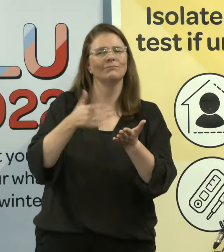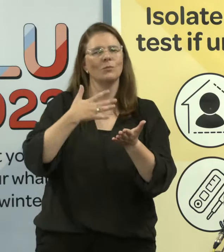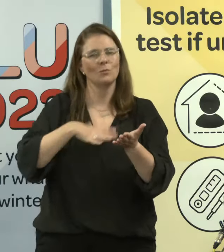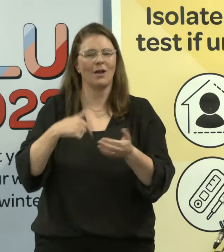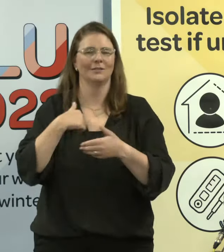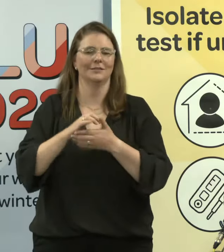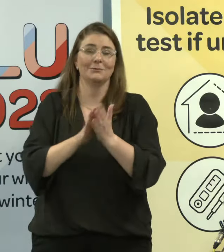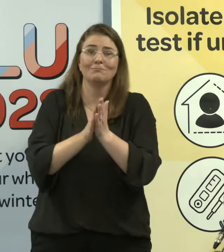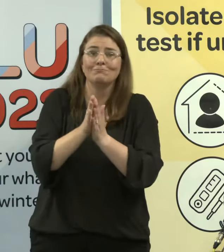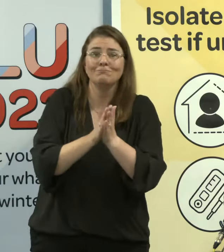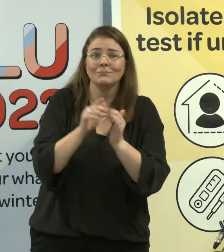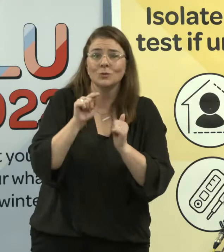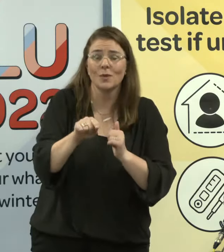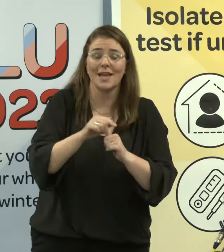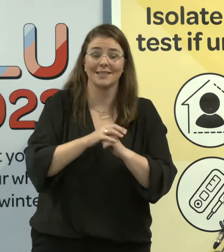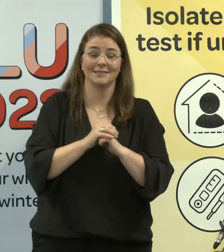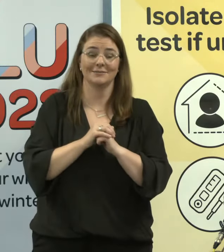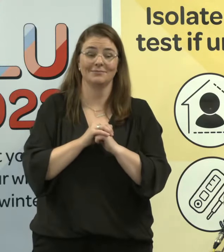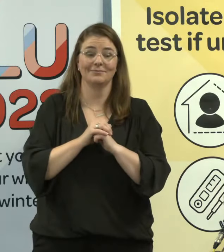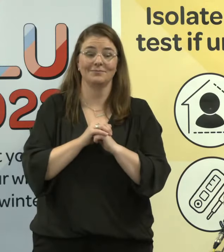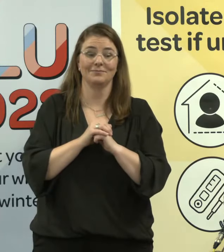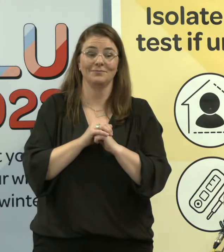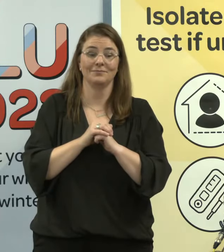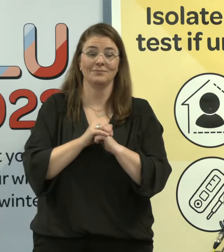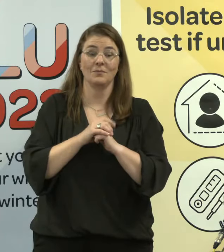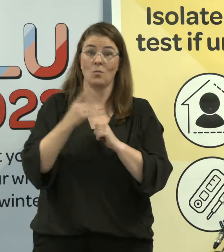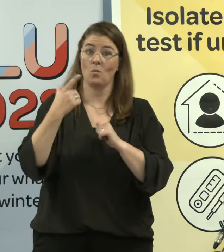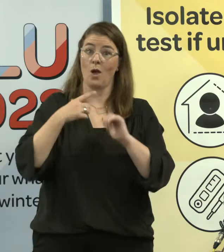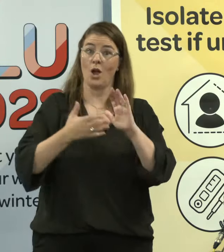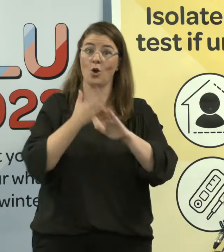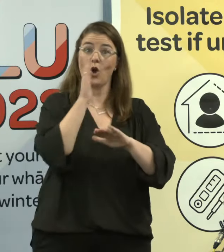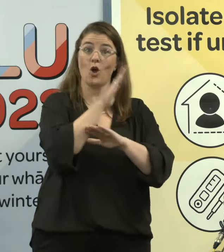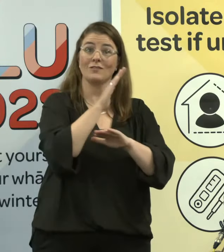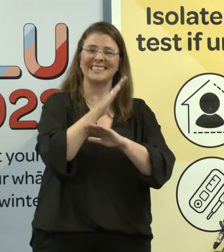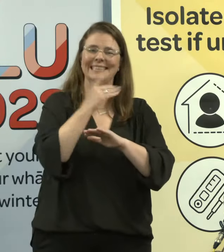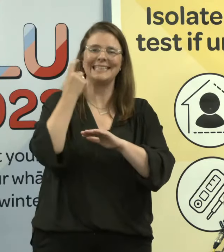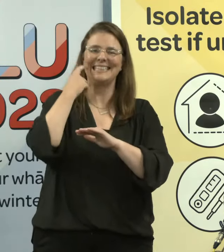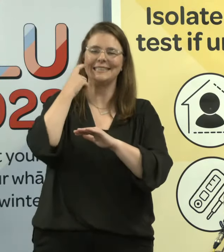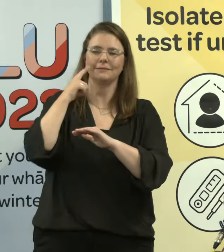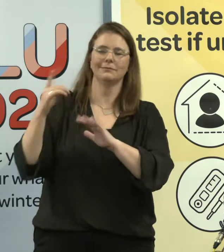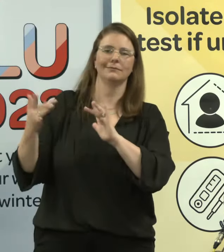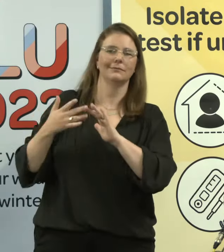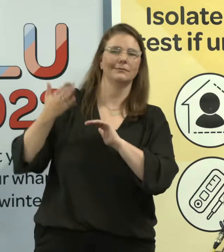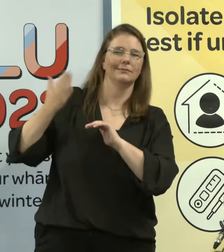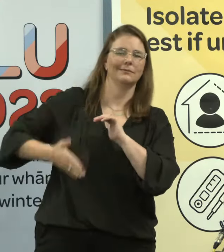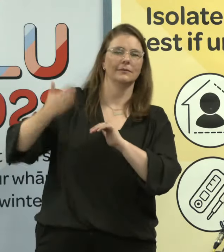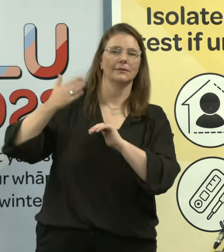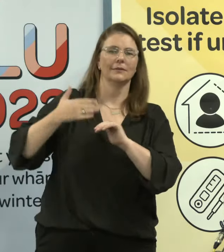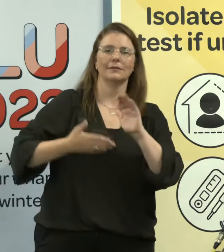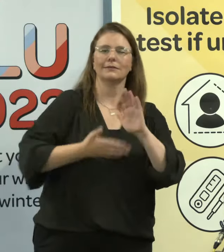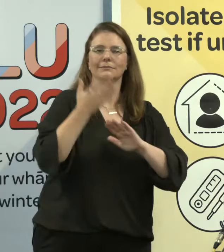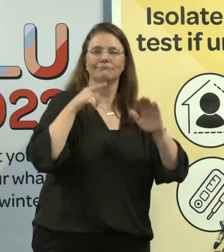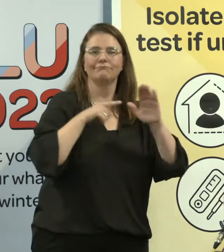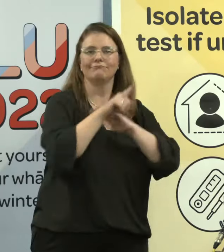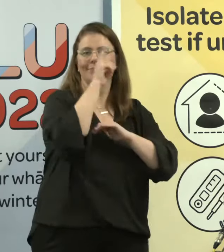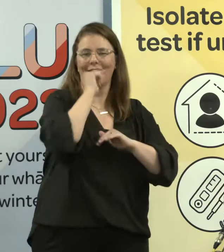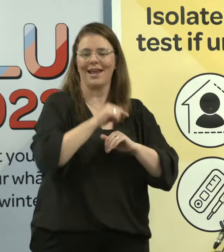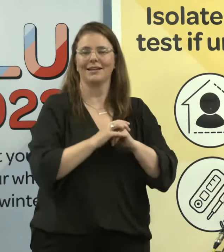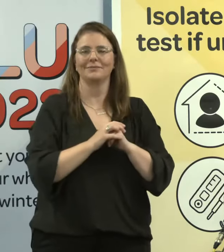haere mo te tino he wa roa kaore to waea waea. Kei te tino titiro whakamua ahau ki tera. A ko